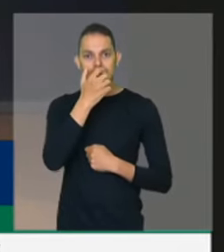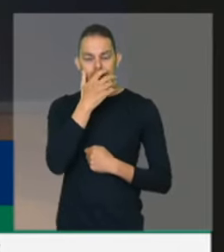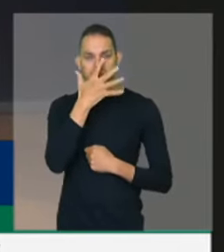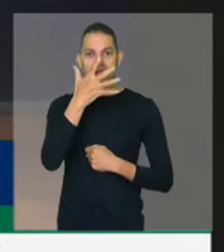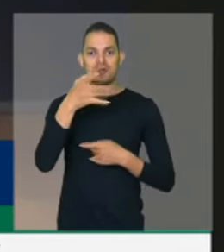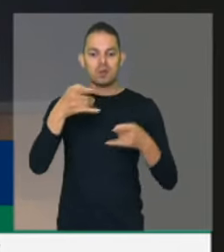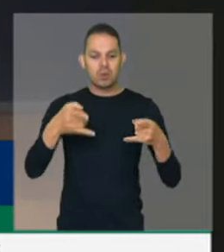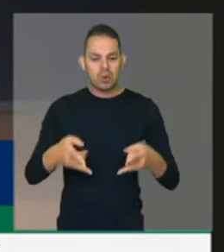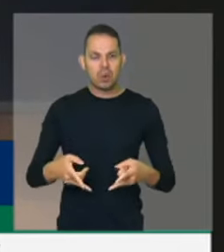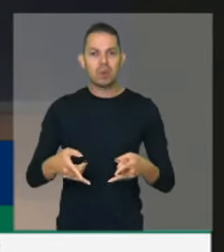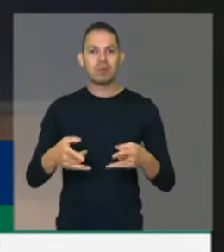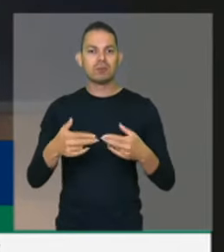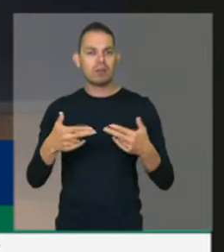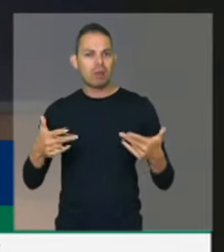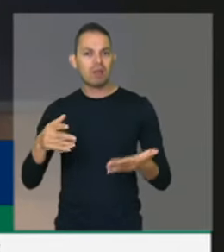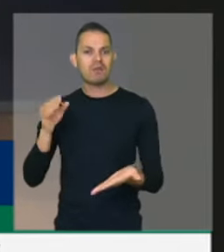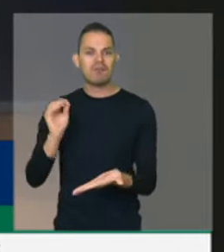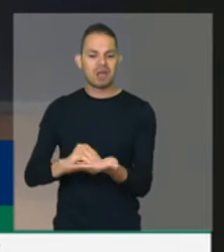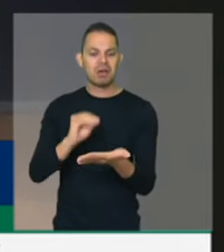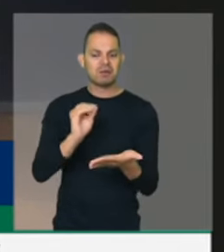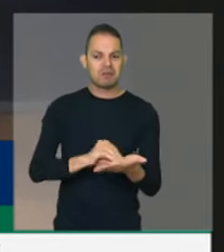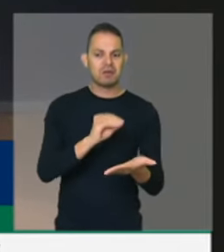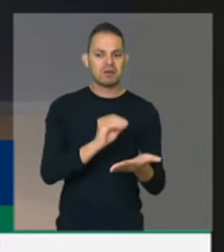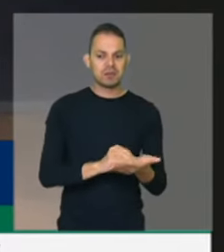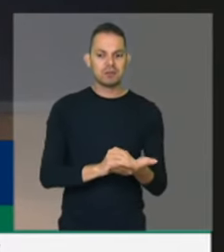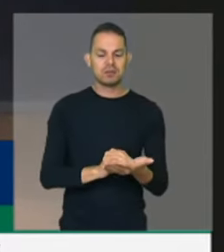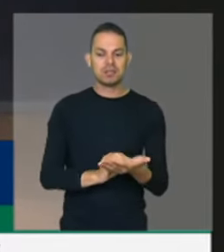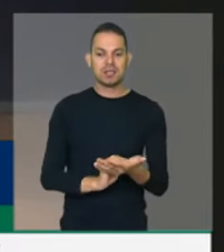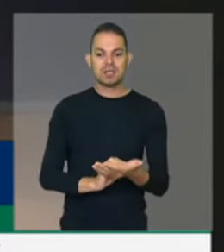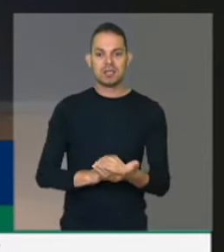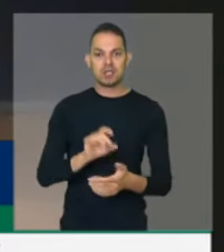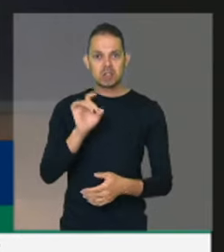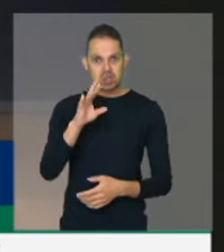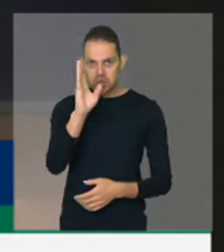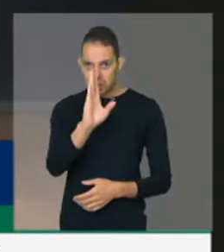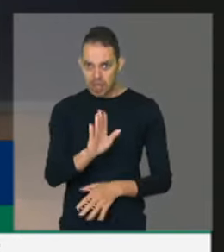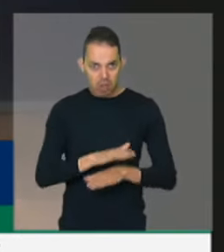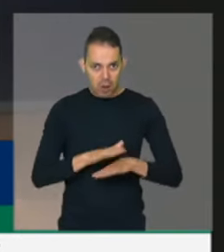NÃO É UMA REALIDADE... SOMENTE DO BRASIL ISSO JÁ ACONTECEU NA EUROPA, ESTADOS UNIDOS QUE SÃO PAÍSES MUITO